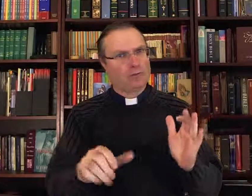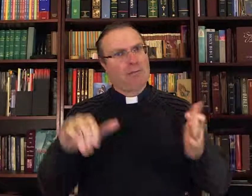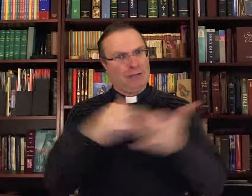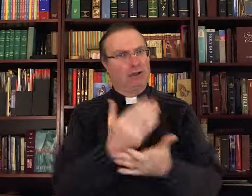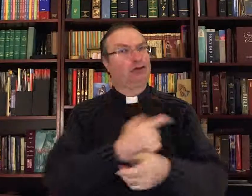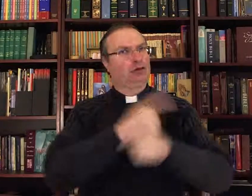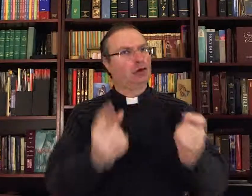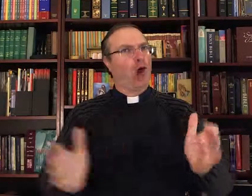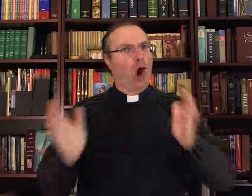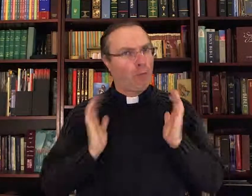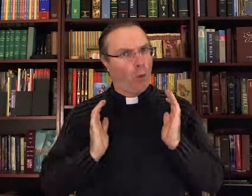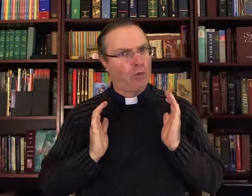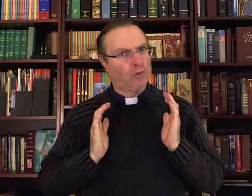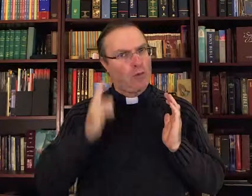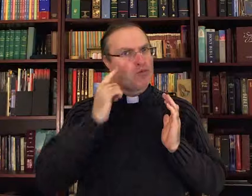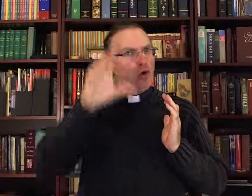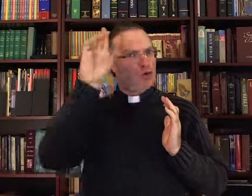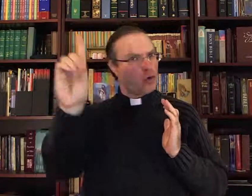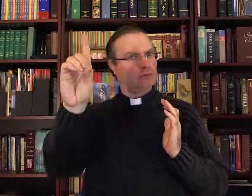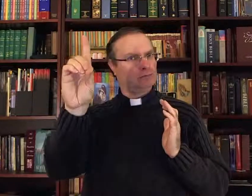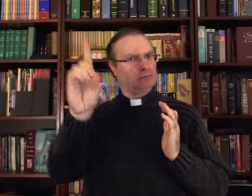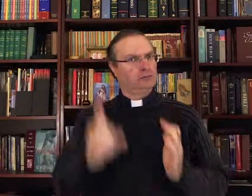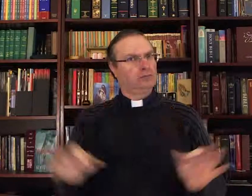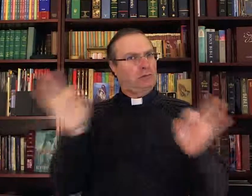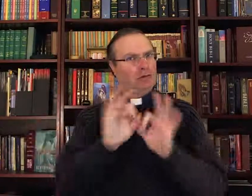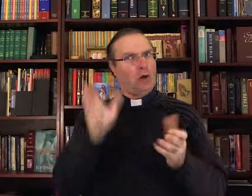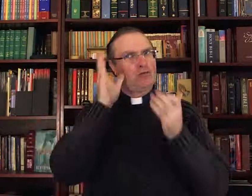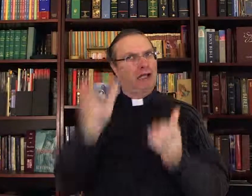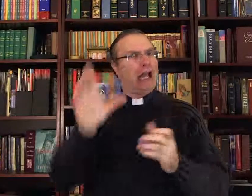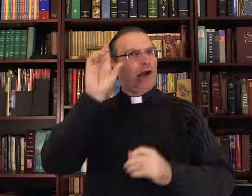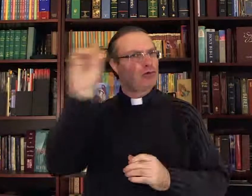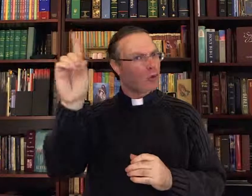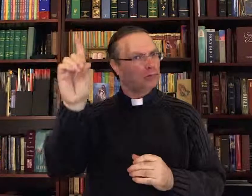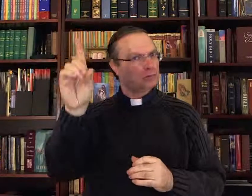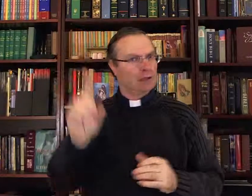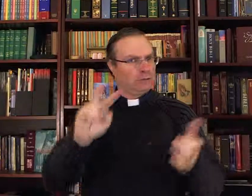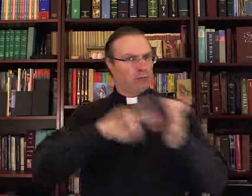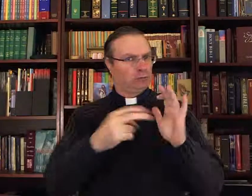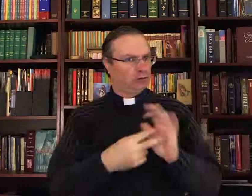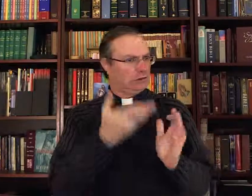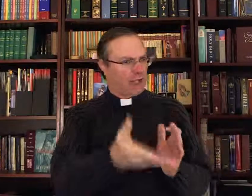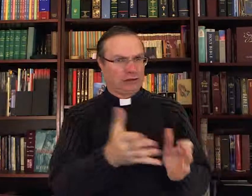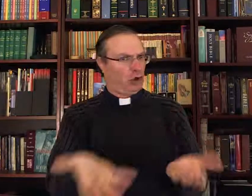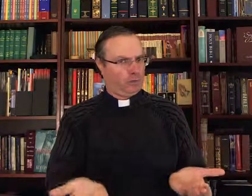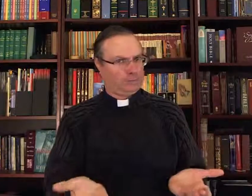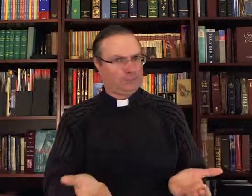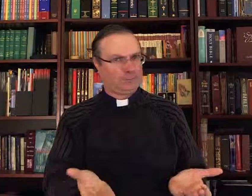parce que c'est un jour de repos pour Dieu. C’est important d'obéir à Dieu, donc pas supposé faire cela.